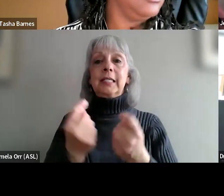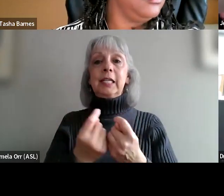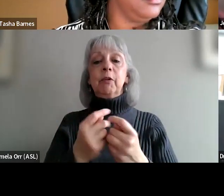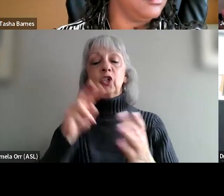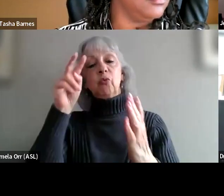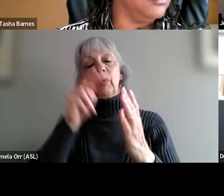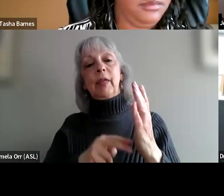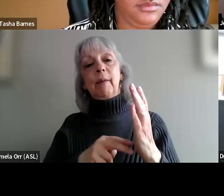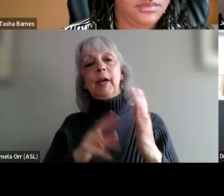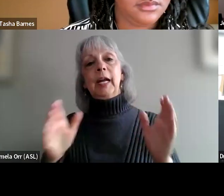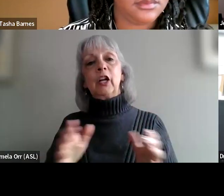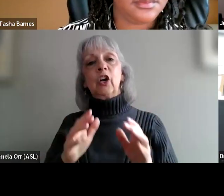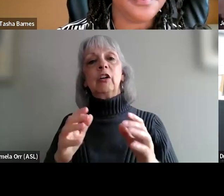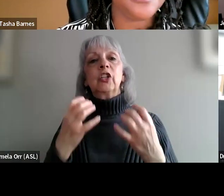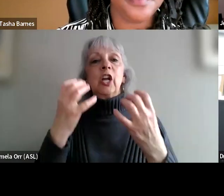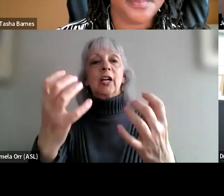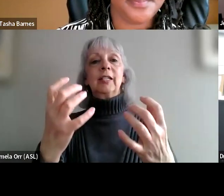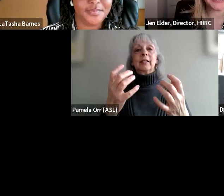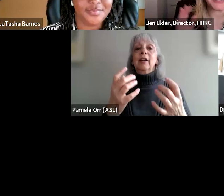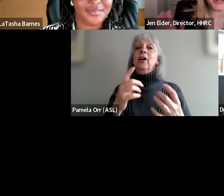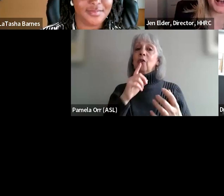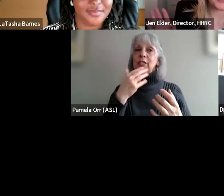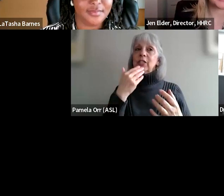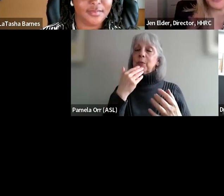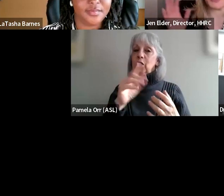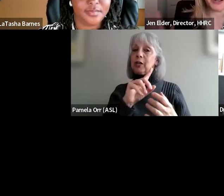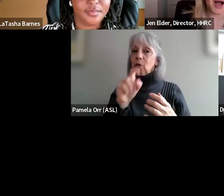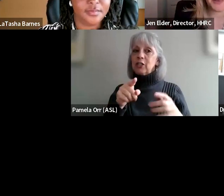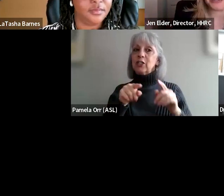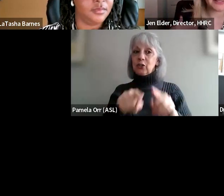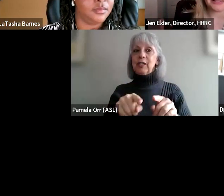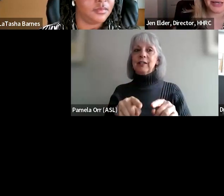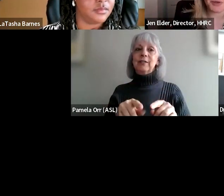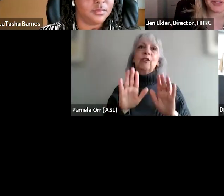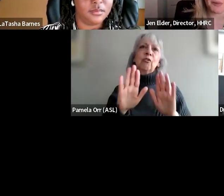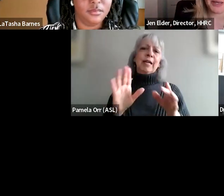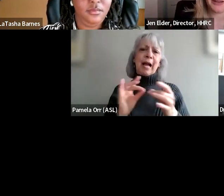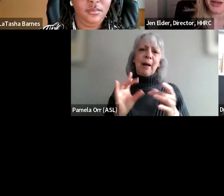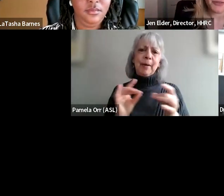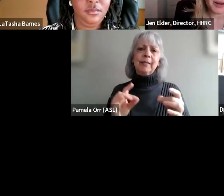y también animar a la audiencia. Hemos recibido muy buenas preguntas durante el seminario, comentarios muy buenos, sigan enviándolos.